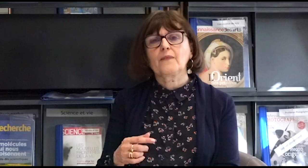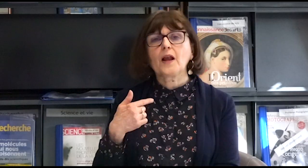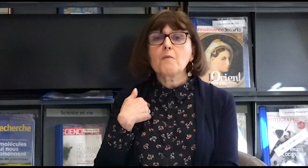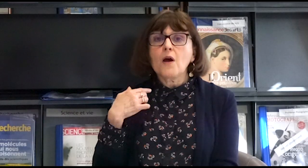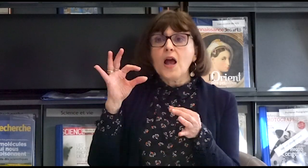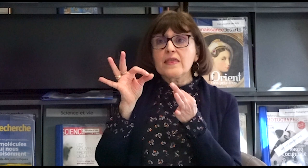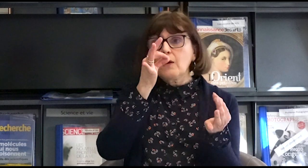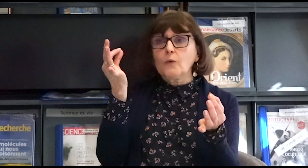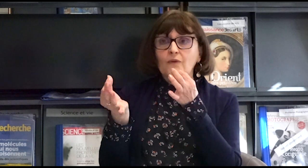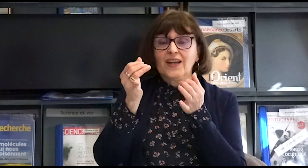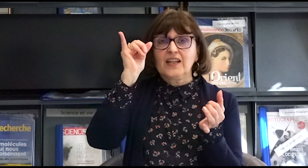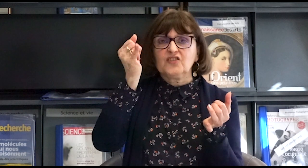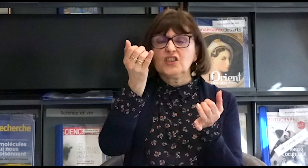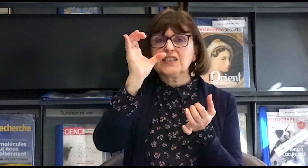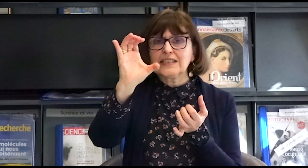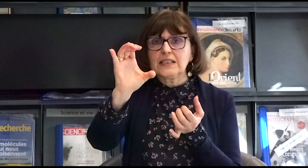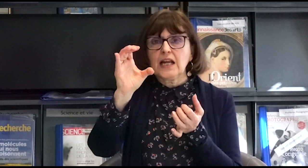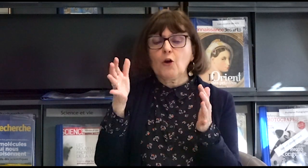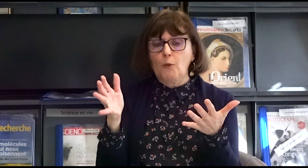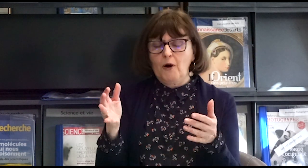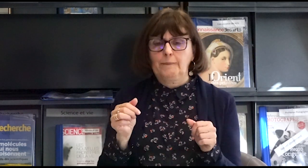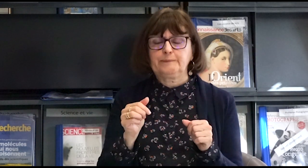J'ai découvert l'œuvre de James Castle en 2002.